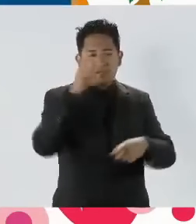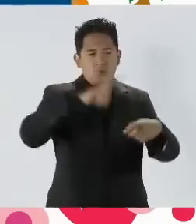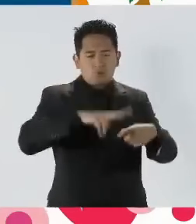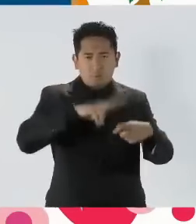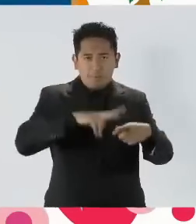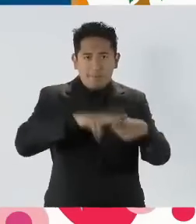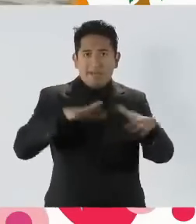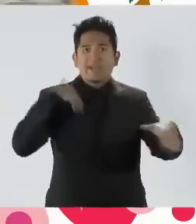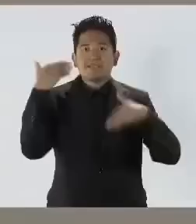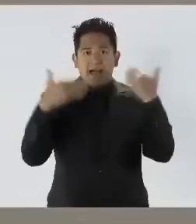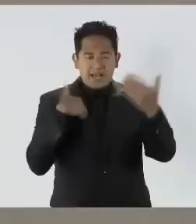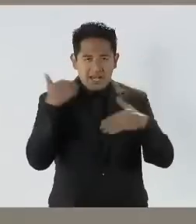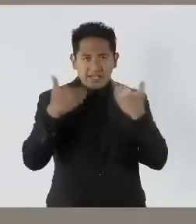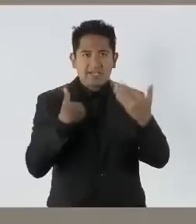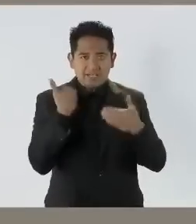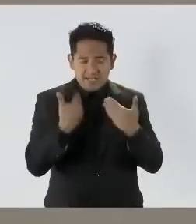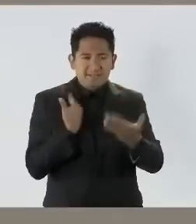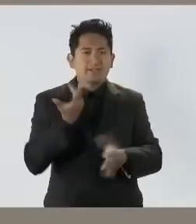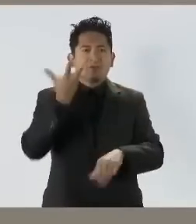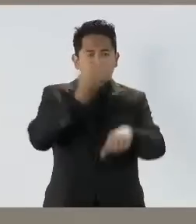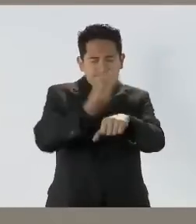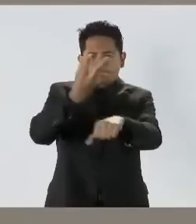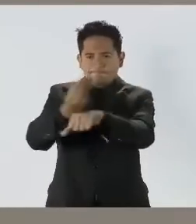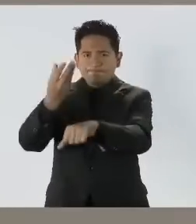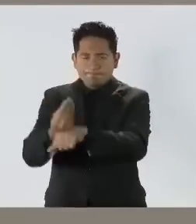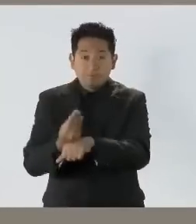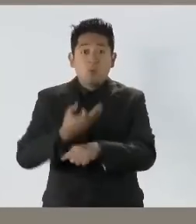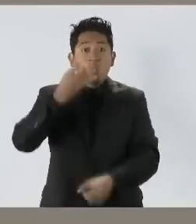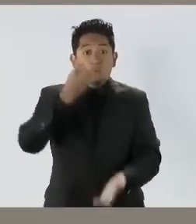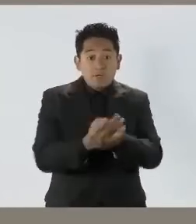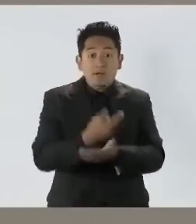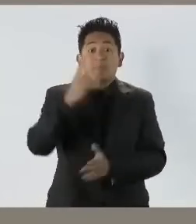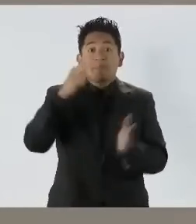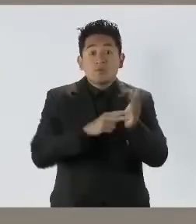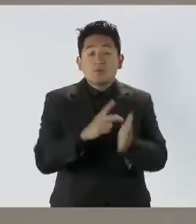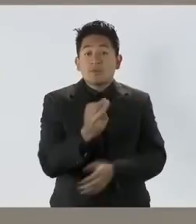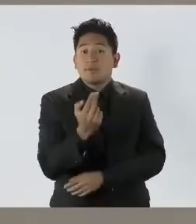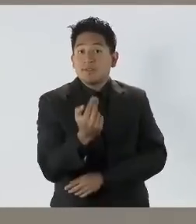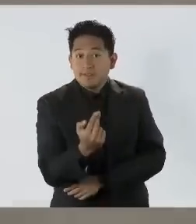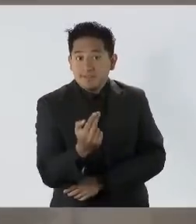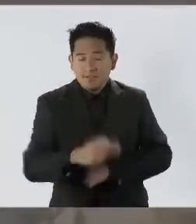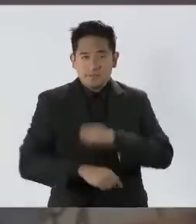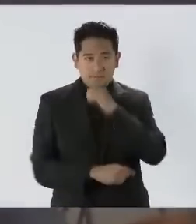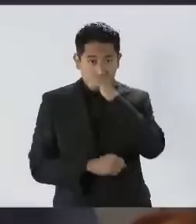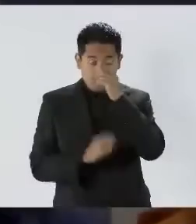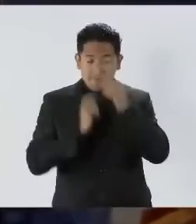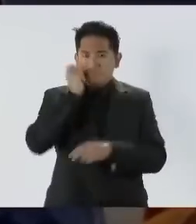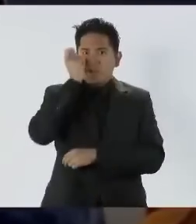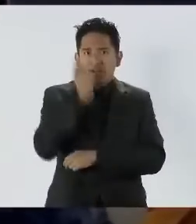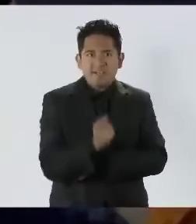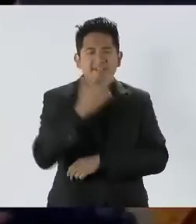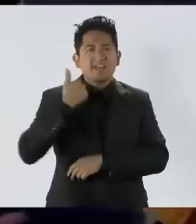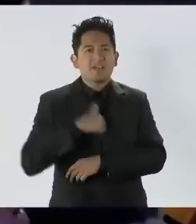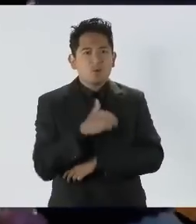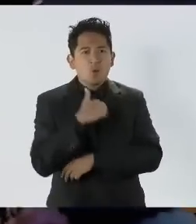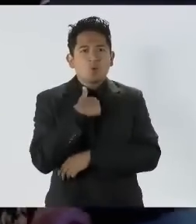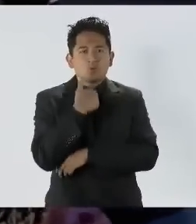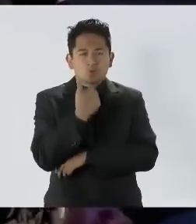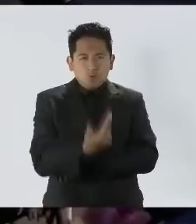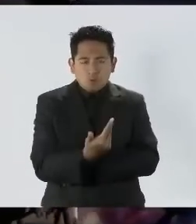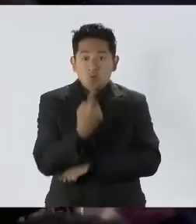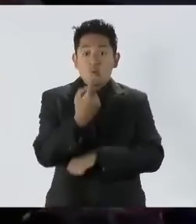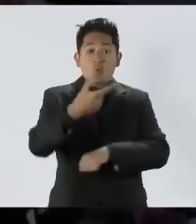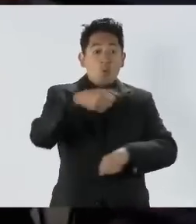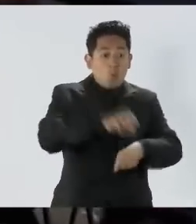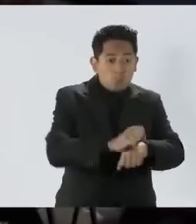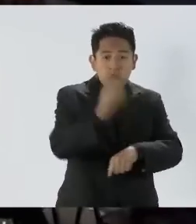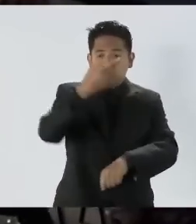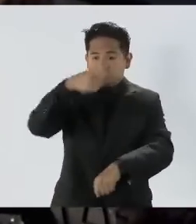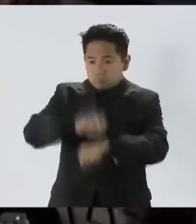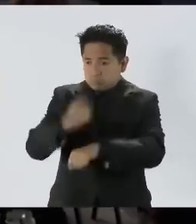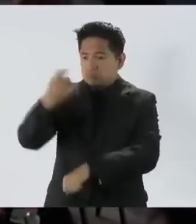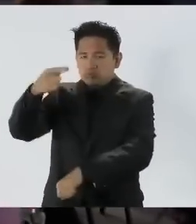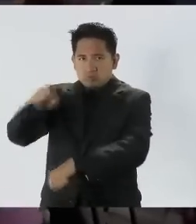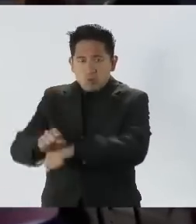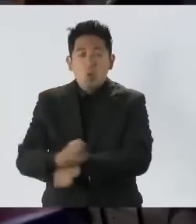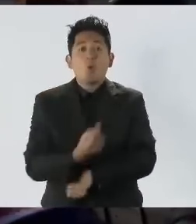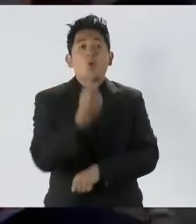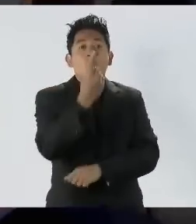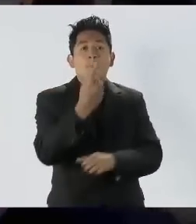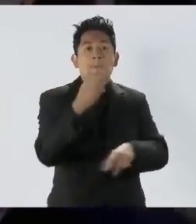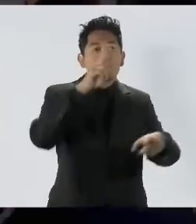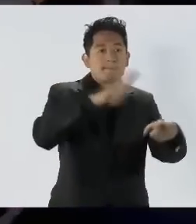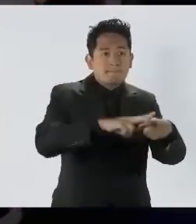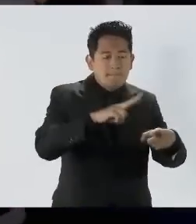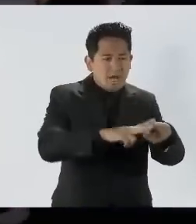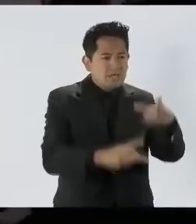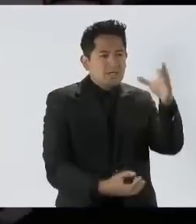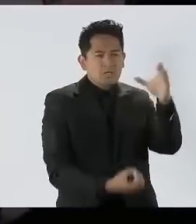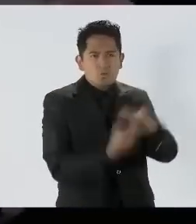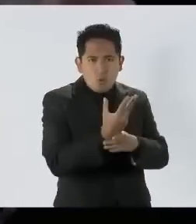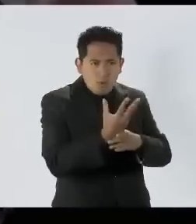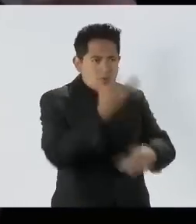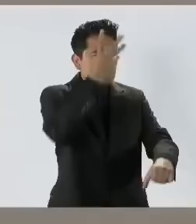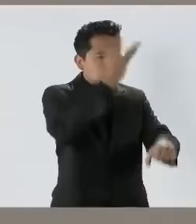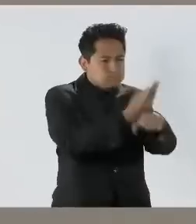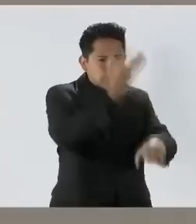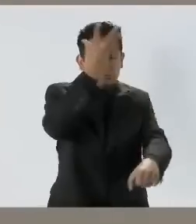Ciudad de México en este año es decir rescatar un parque cada semana de este año y empezamos